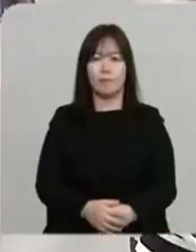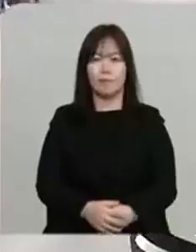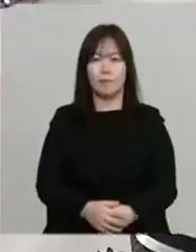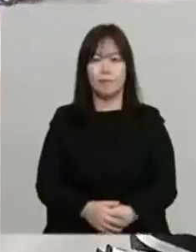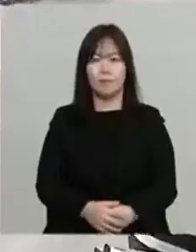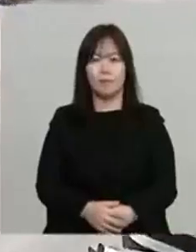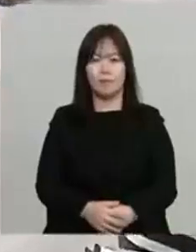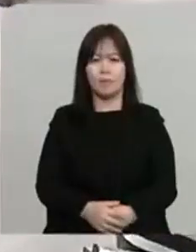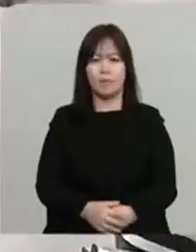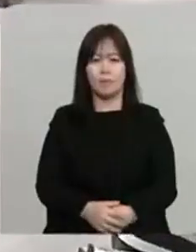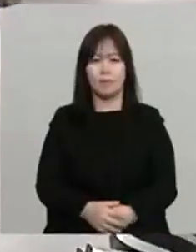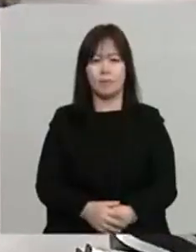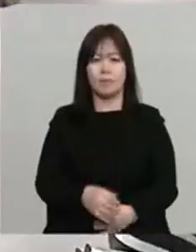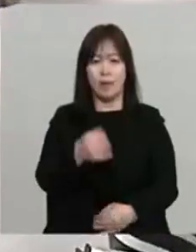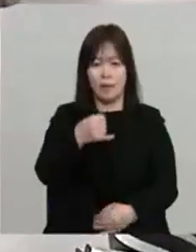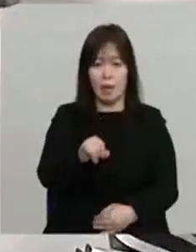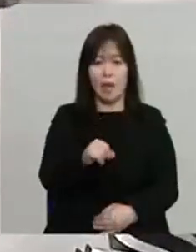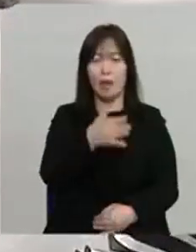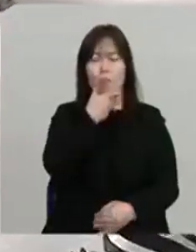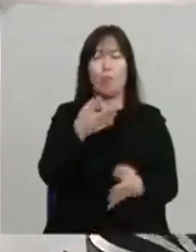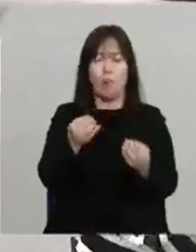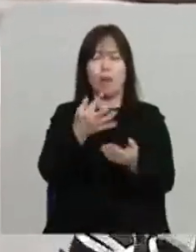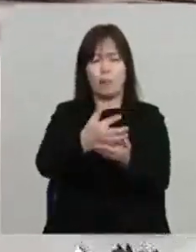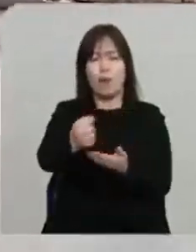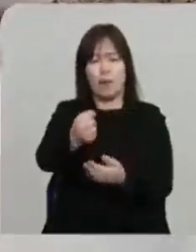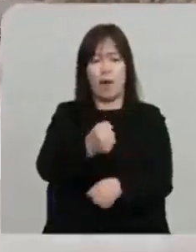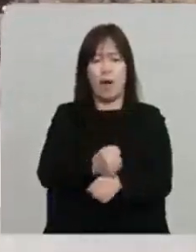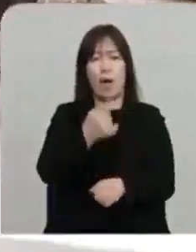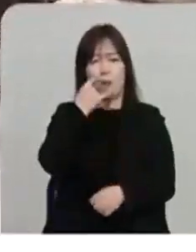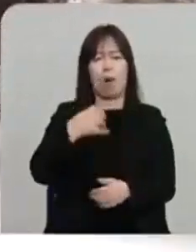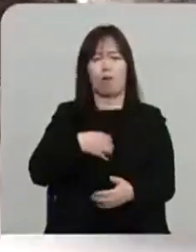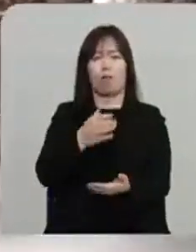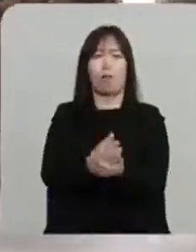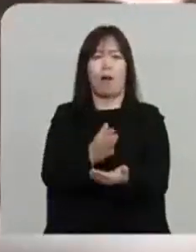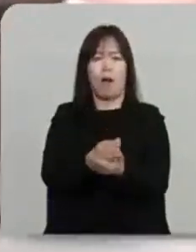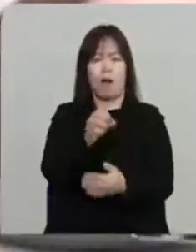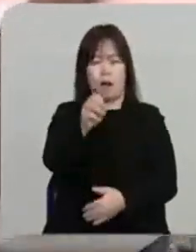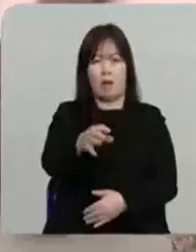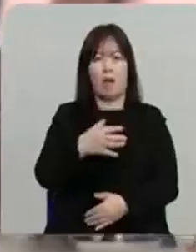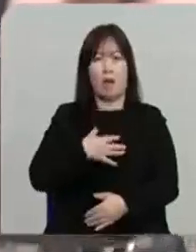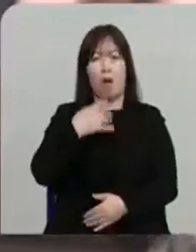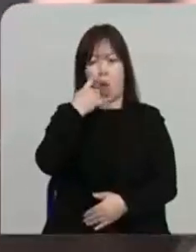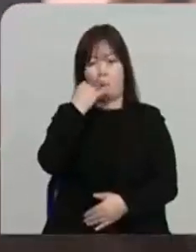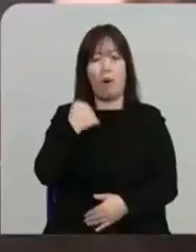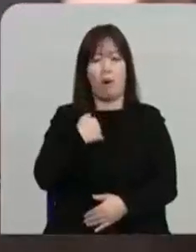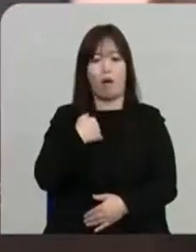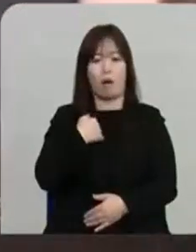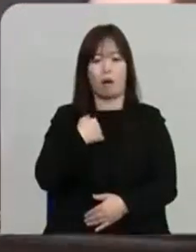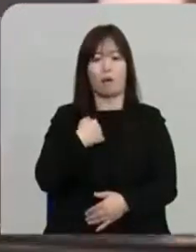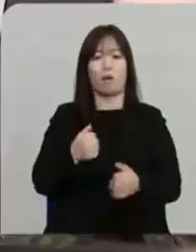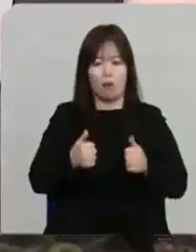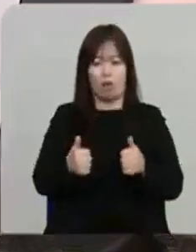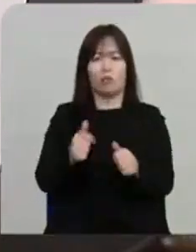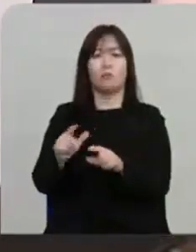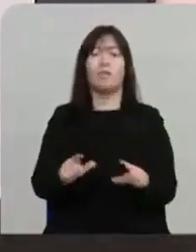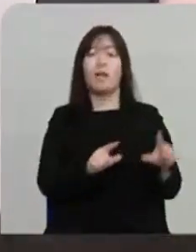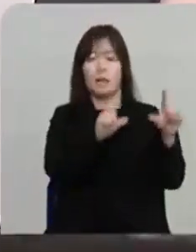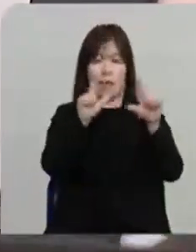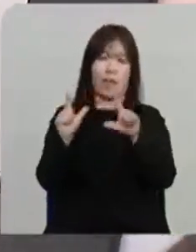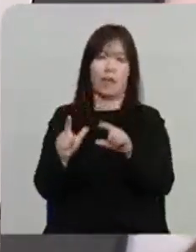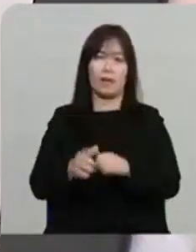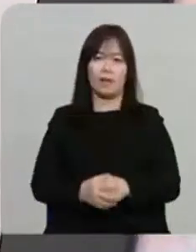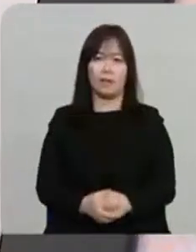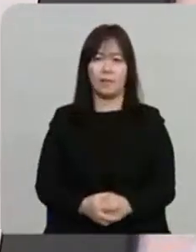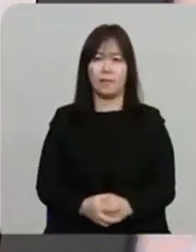수진아 복 많이 받고 엄마 걱정 하지 마. 엄마 열심히 살게.